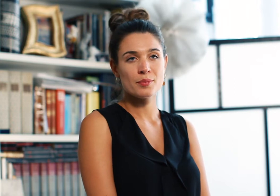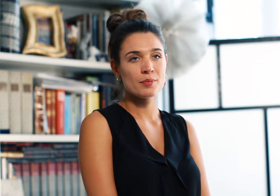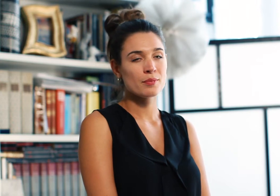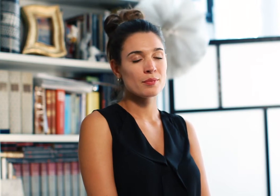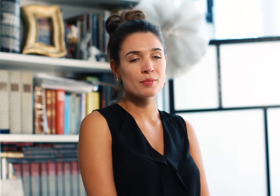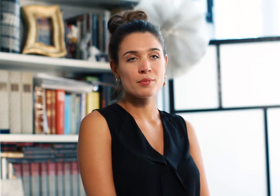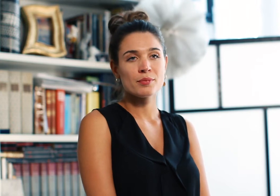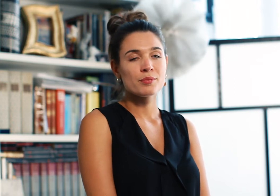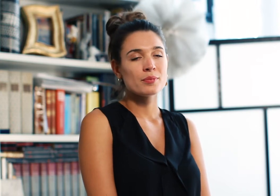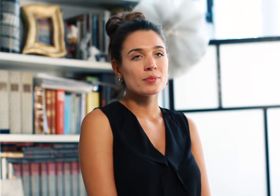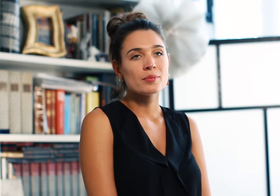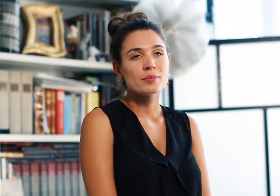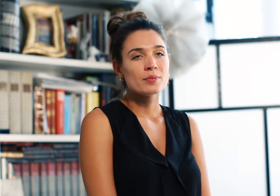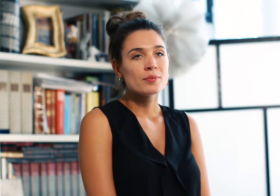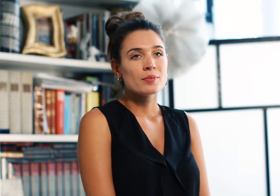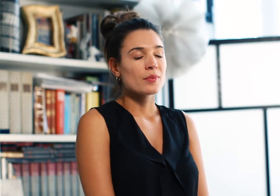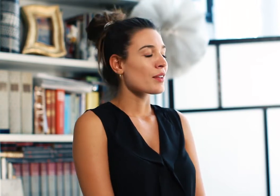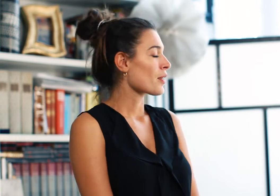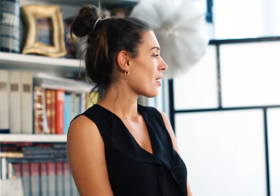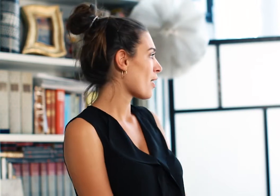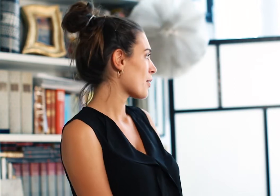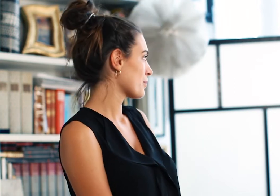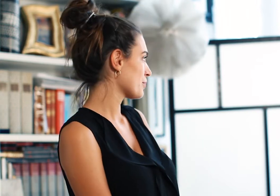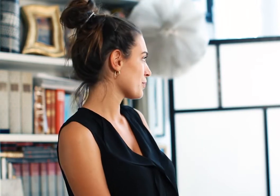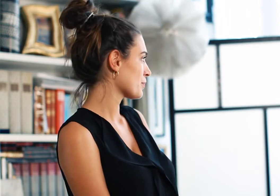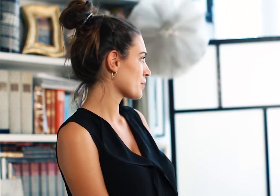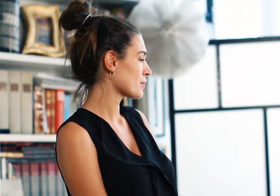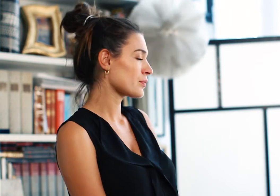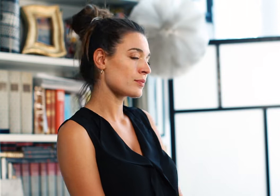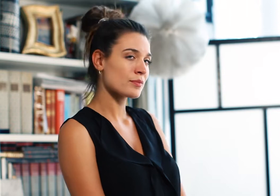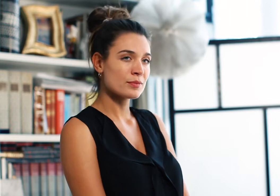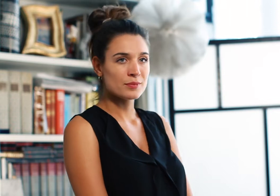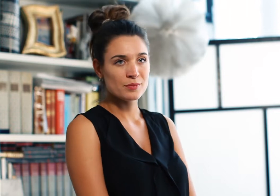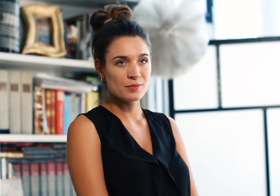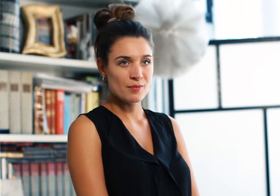potuto farlo un bambino. "L'avete scritta voi vero quella lettera?"